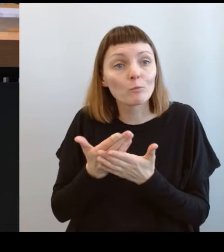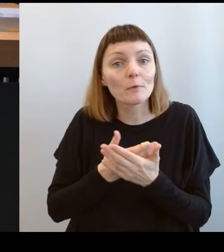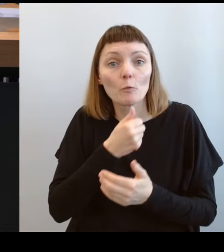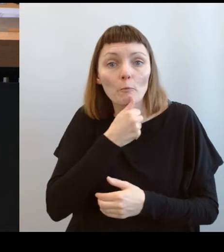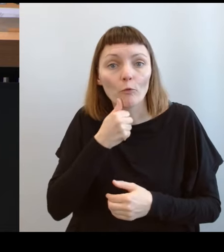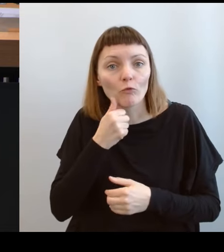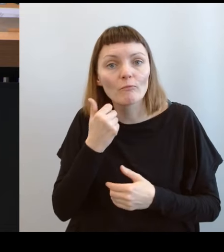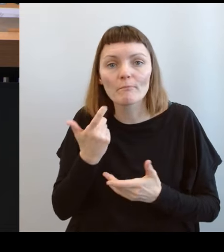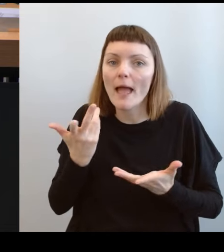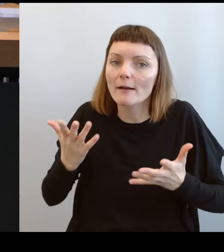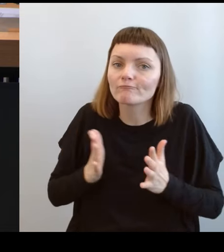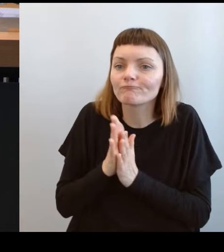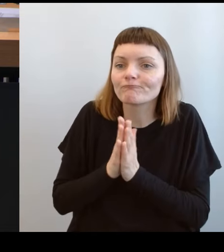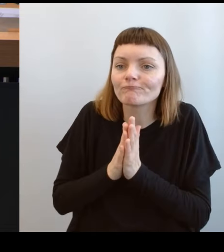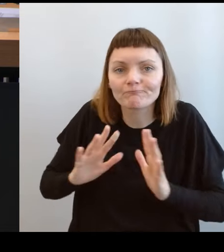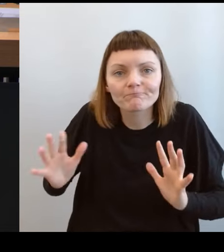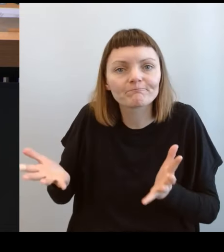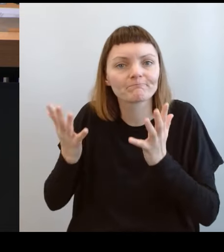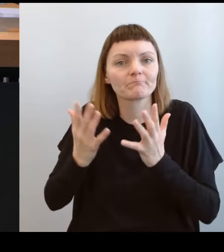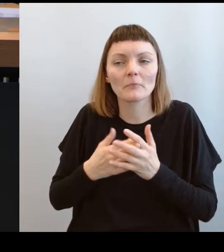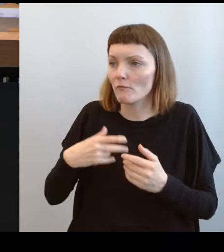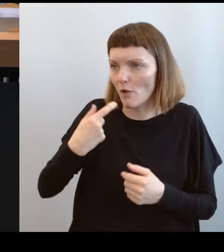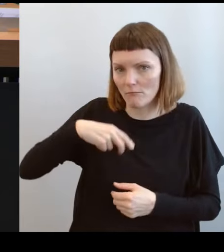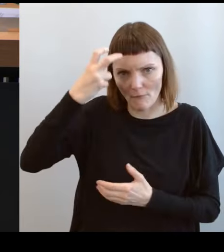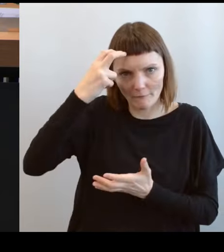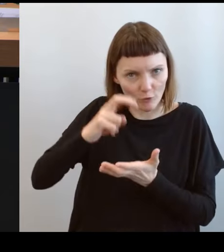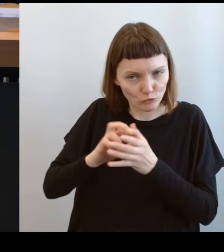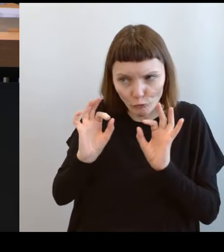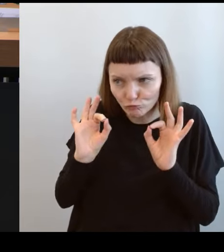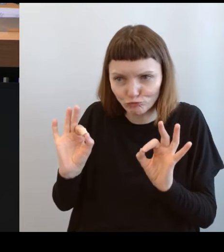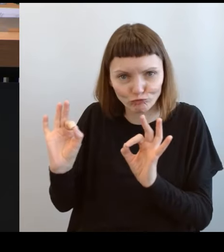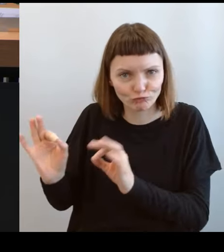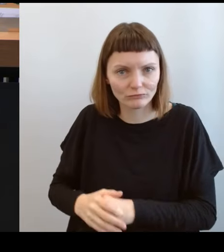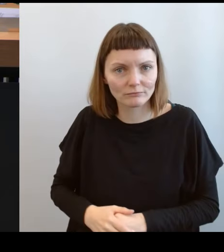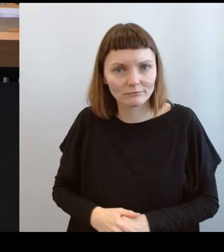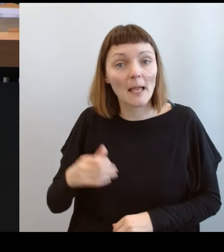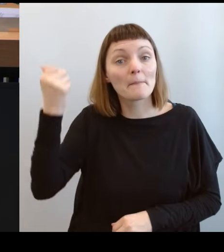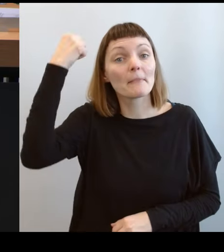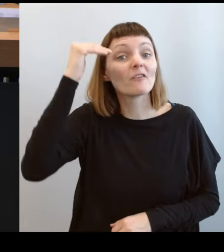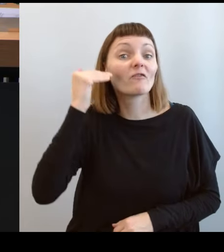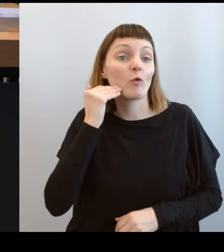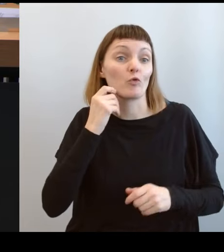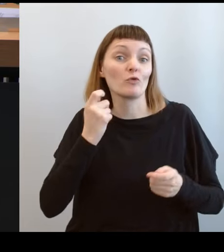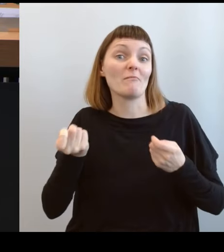Ja, der Berliner Wohnungsmarkt ist mehr als angespannt und da haben es Auszubildende besonders schwer - Wir haben es ja schon